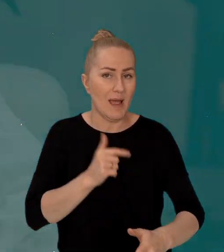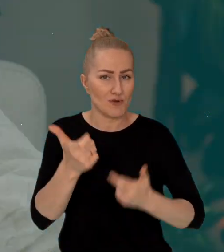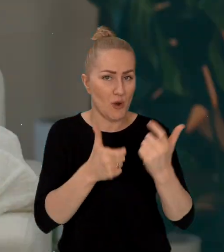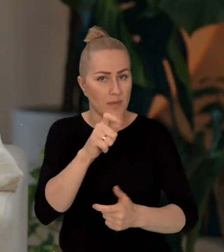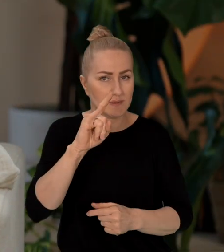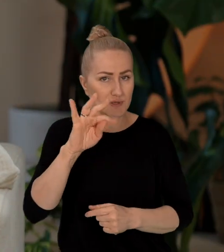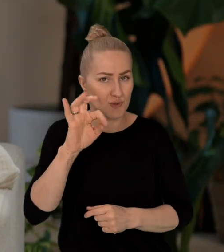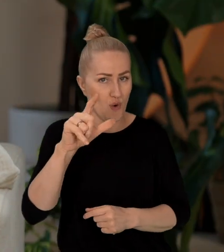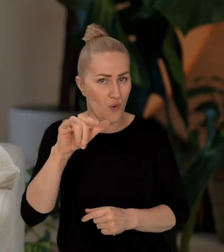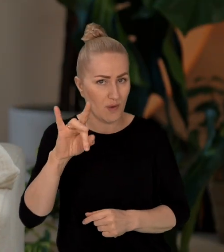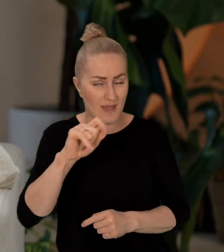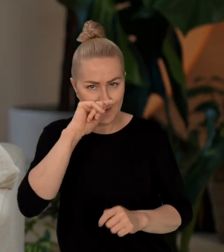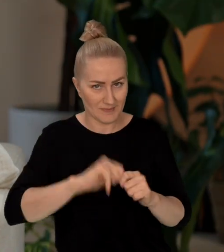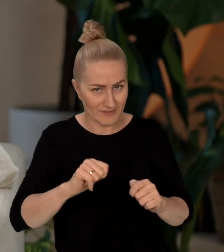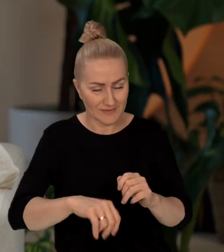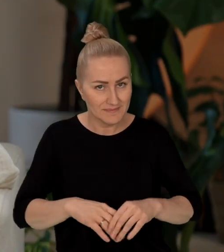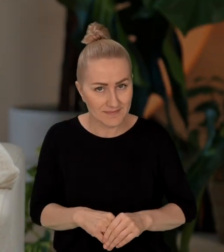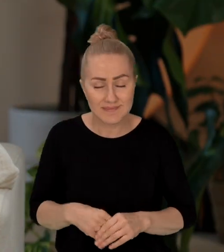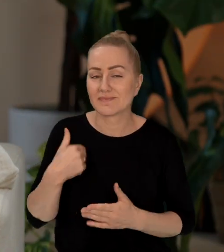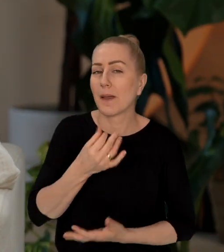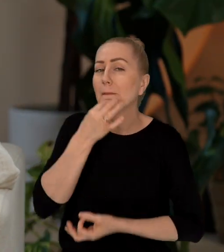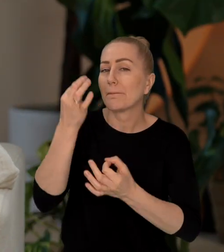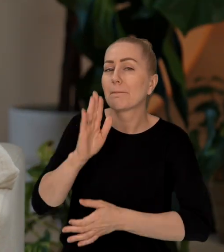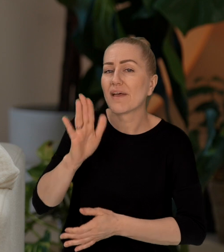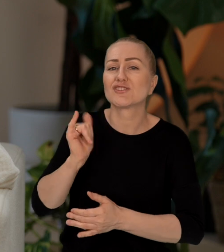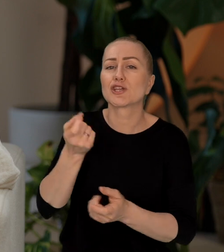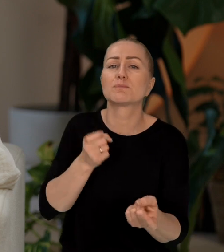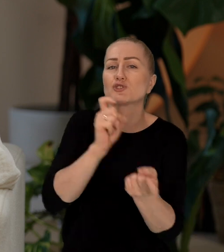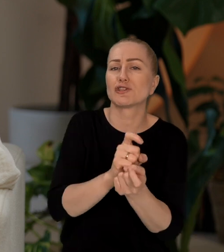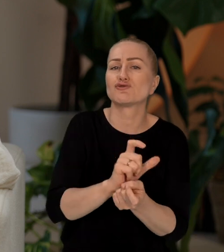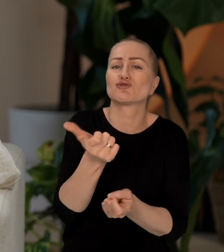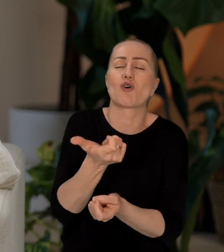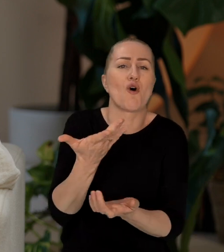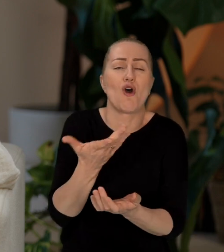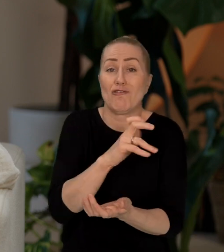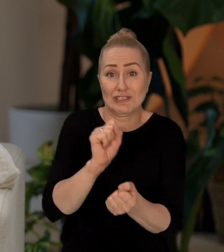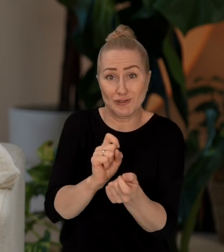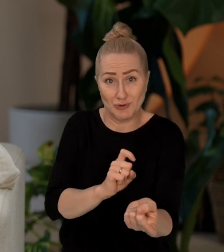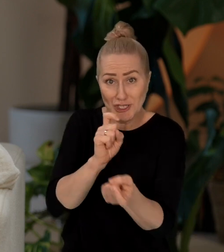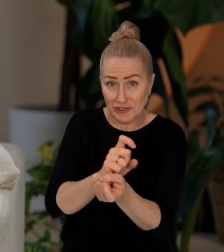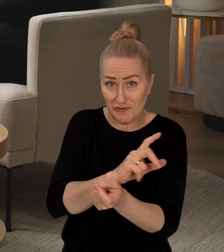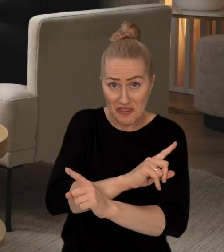Więc jeszcze zapytam o jakie są przeciwwskazania? Czy istnieją w ogóle przeciwwskazania?